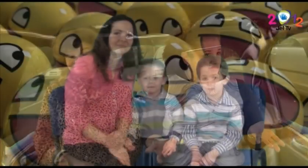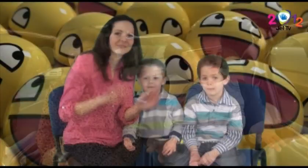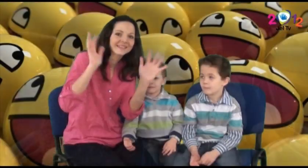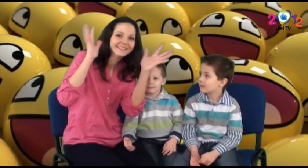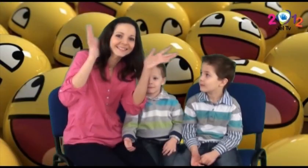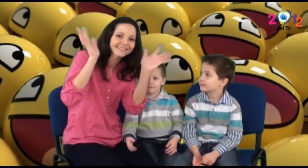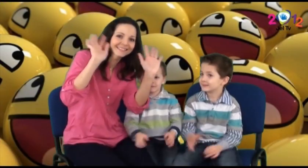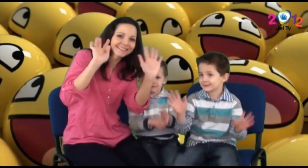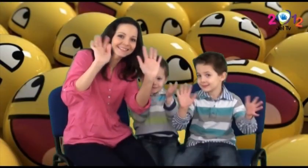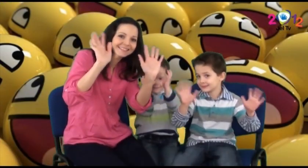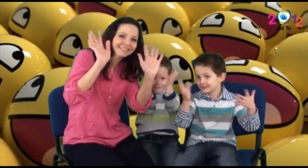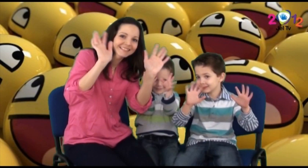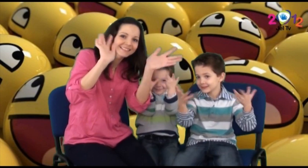Sziasztok!